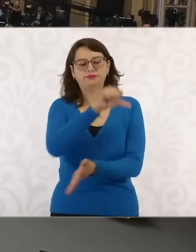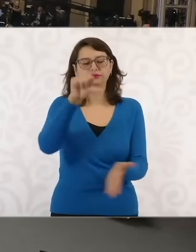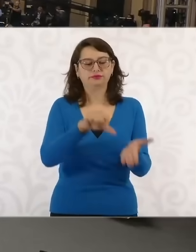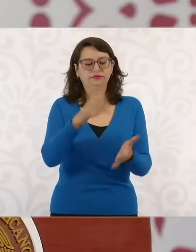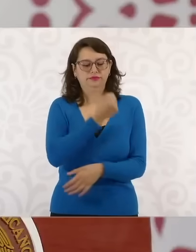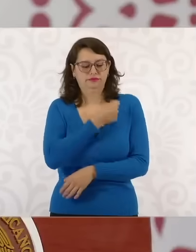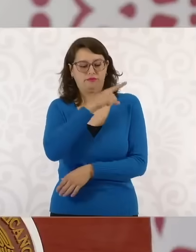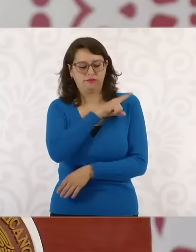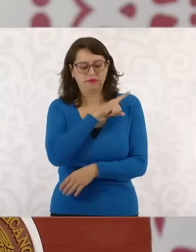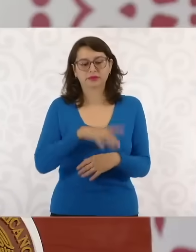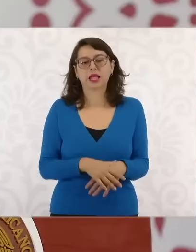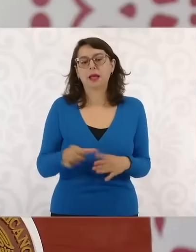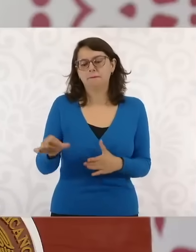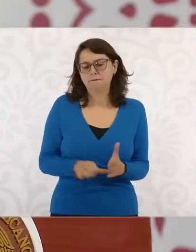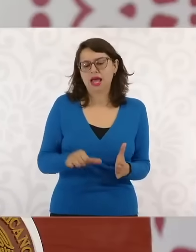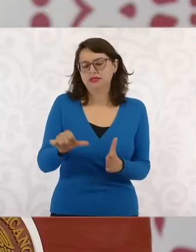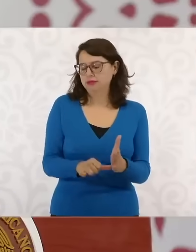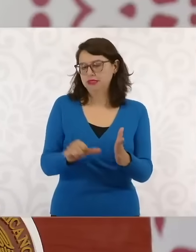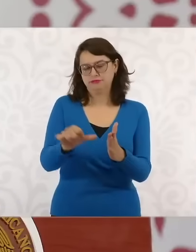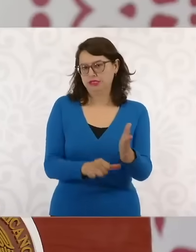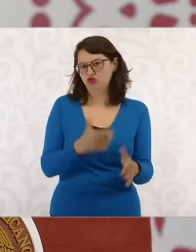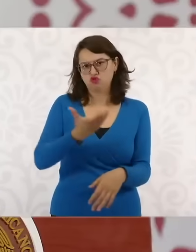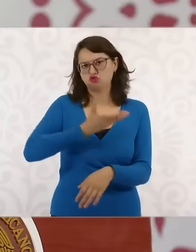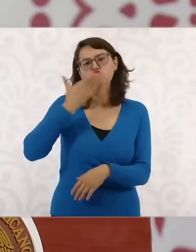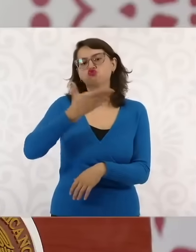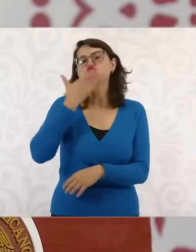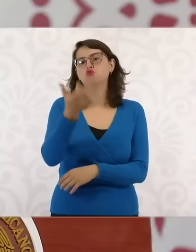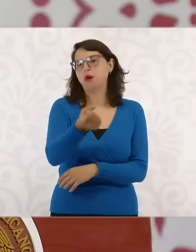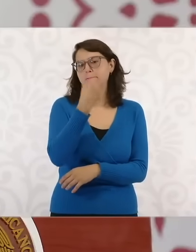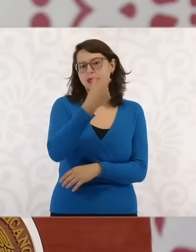consumo promedio mensual, que es el catálogo de medicamentos que utiliza un centro de salud por